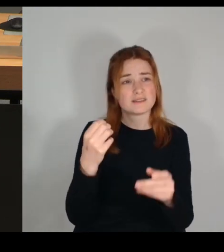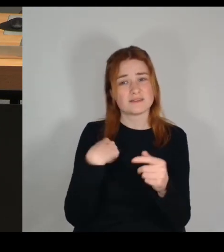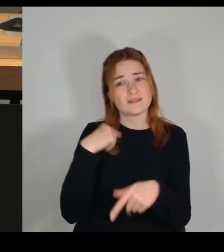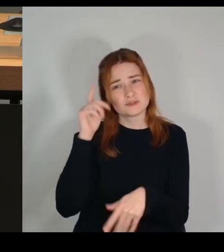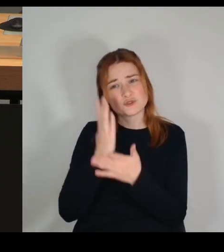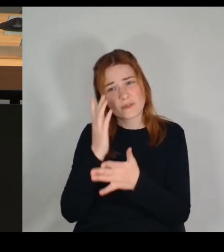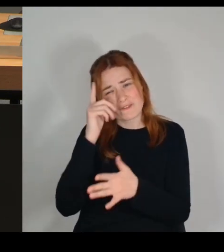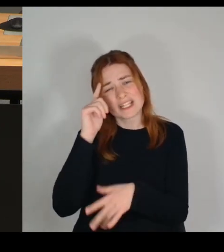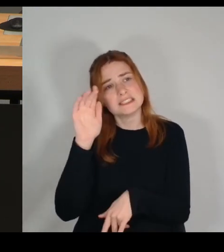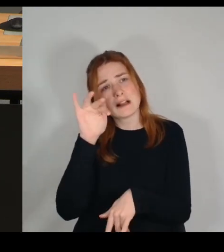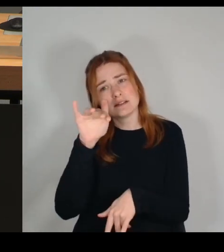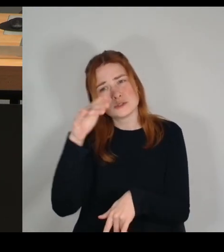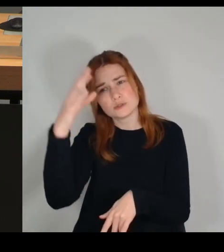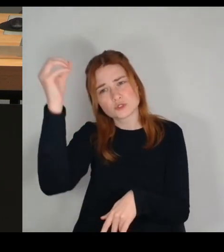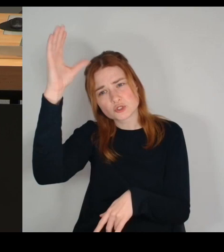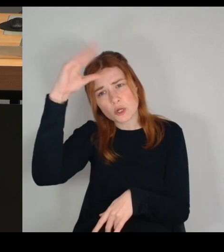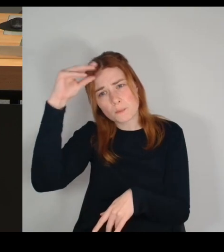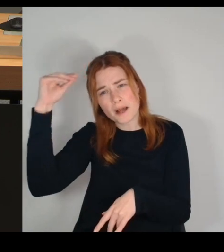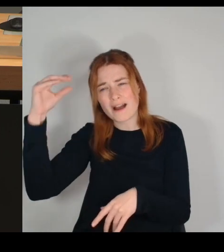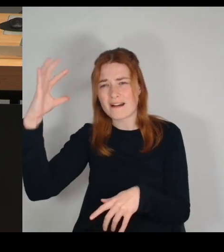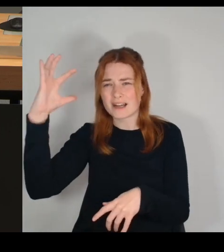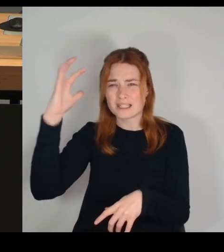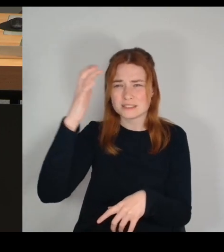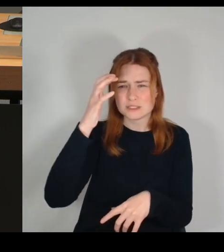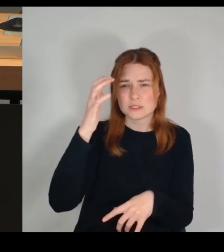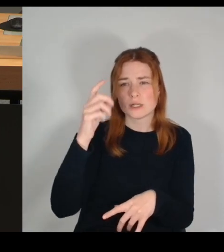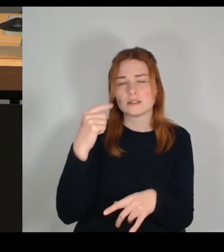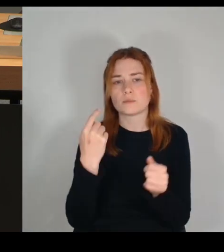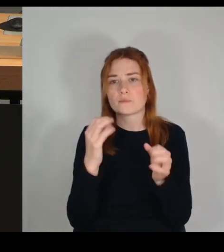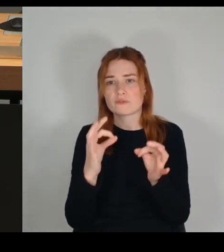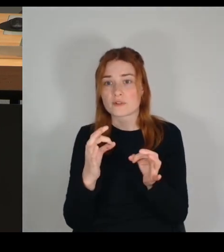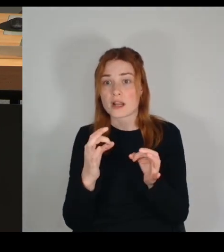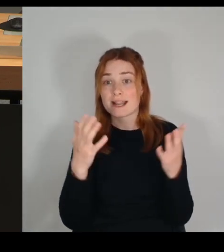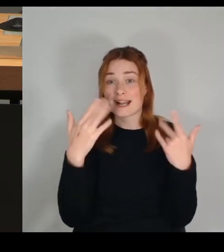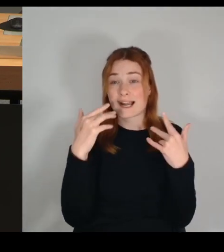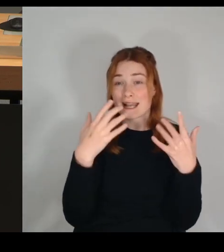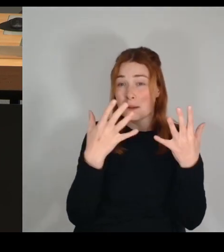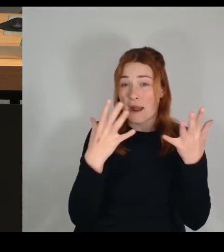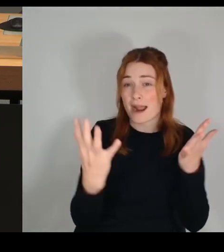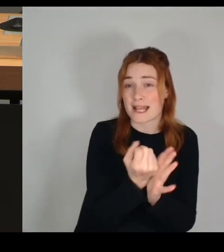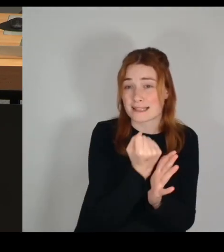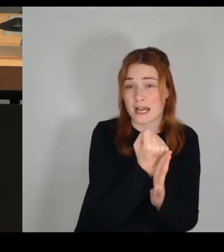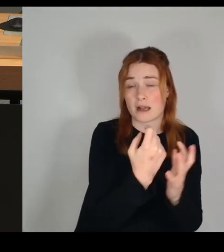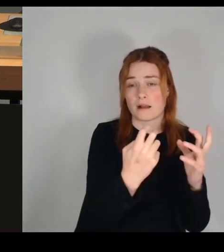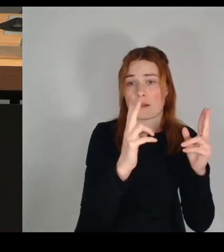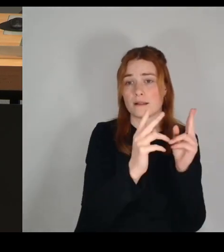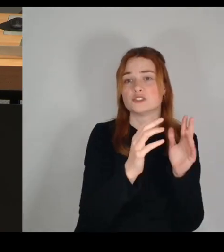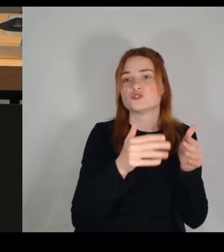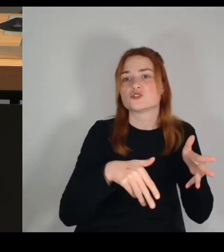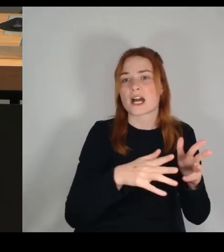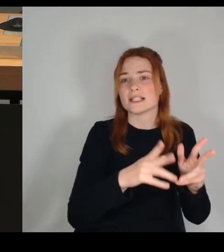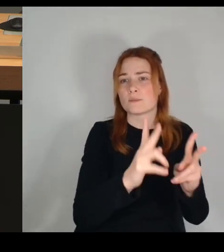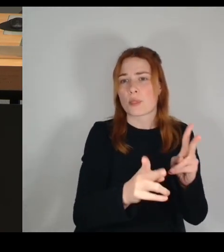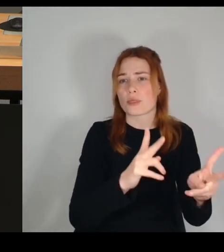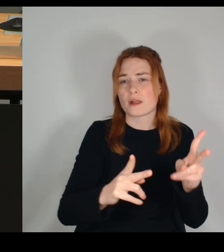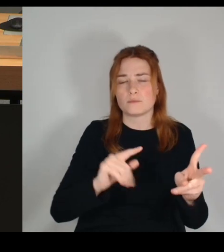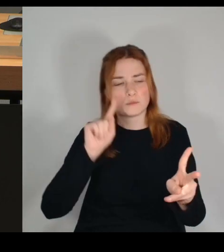von den Straßen holen muss. Hinzu kommt noch, meine Damen und Herren, dass wir gerade mit der ASOK eins Novelle wichtige Maßnahmen ergriffen haben